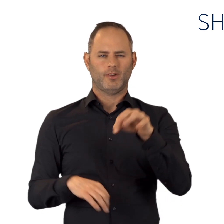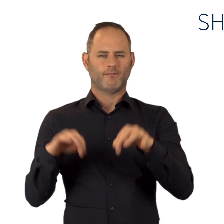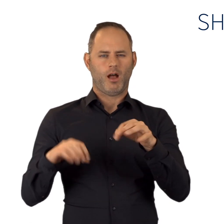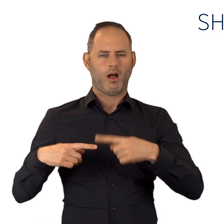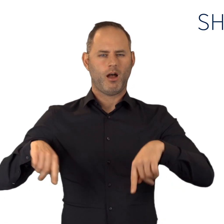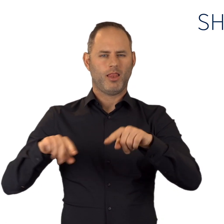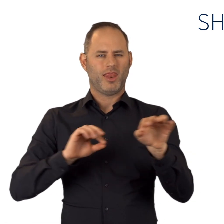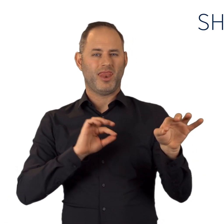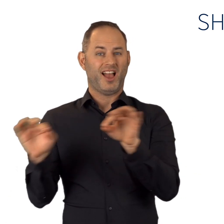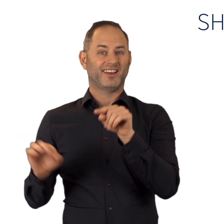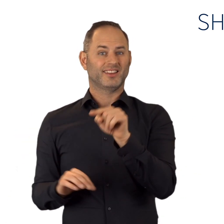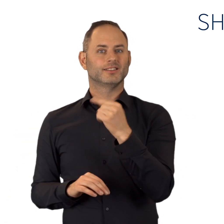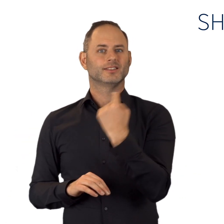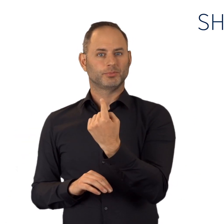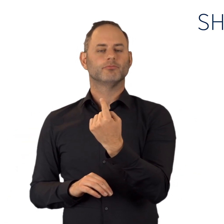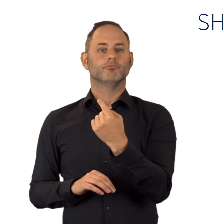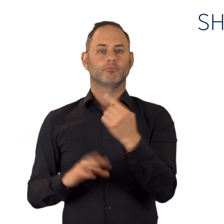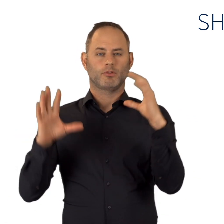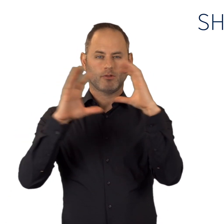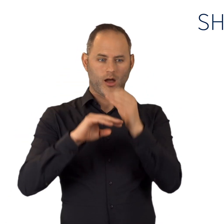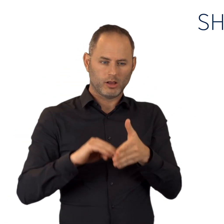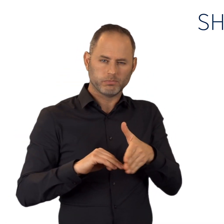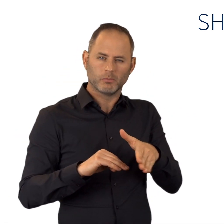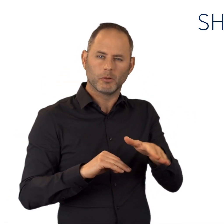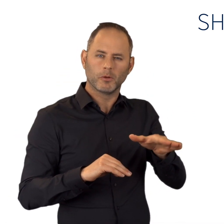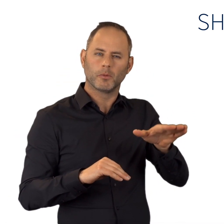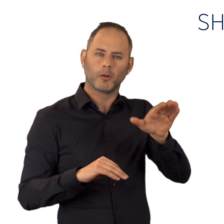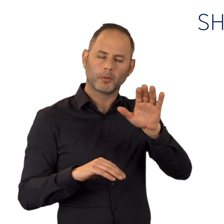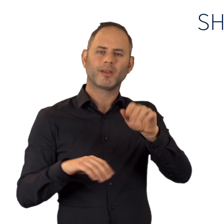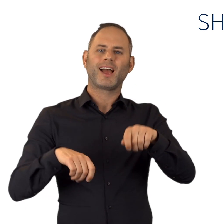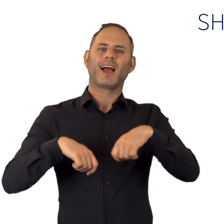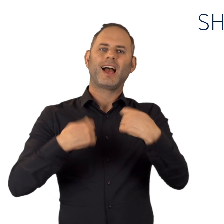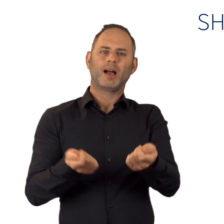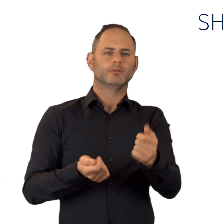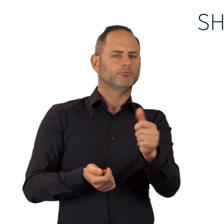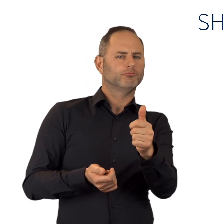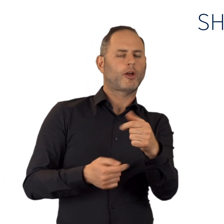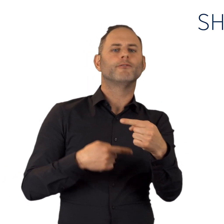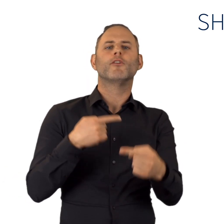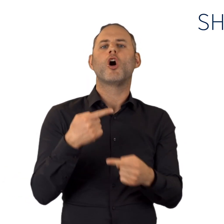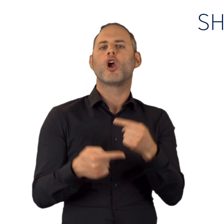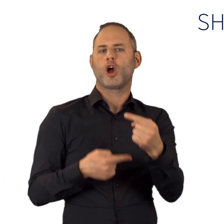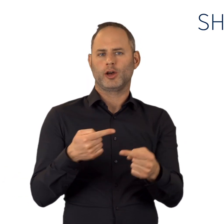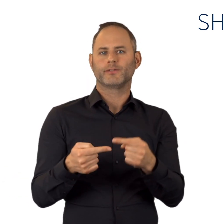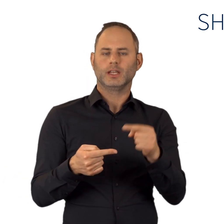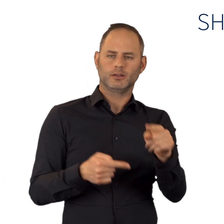Die Wahlleiterinnen und Wahlleiter stellen in der Wahlnacht das vorläufige Endergebnis